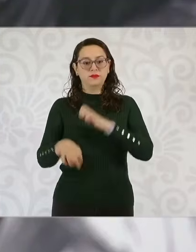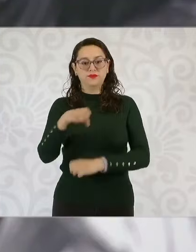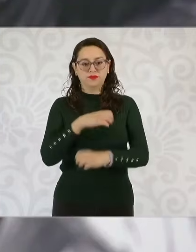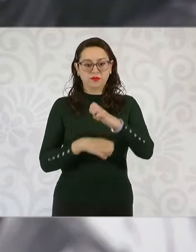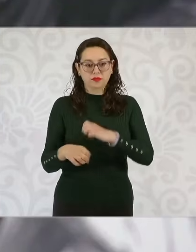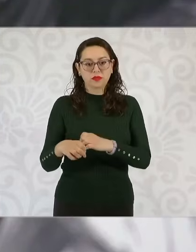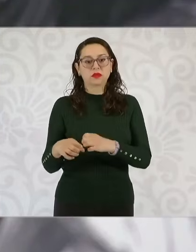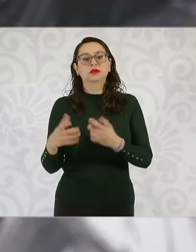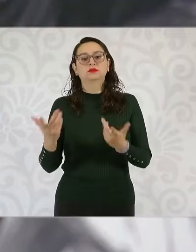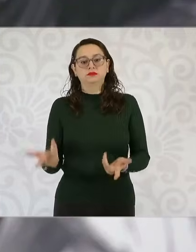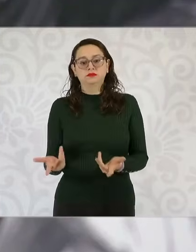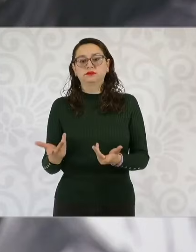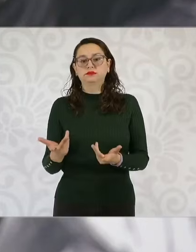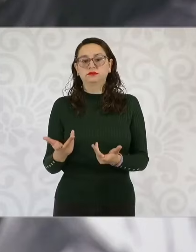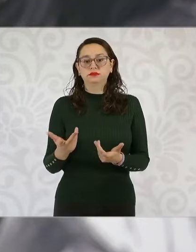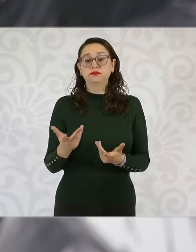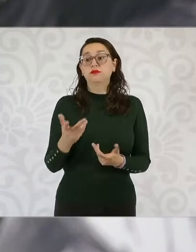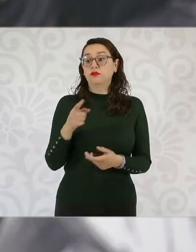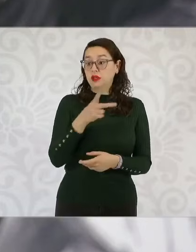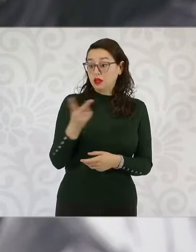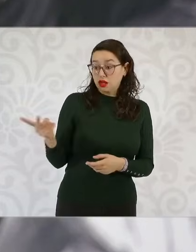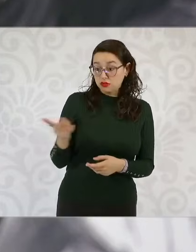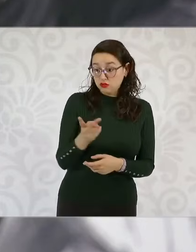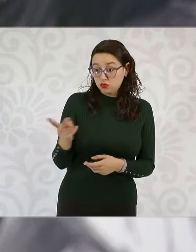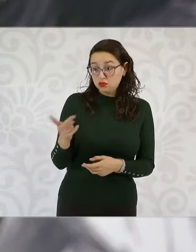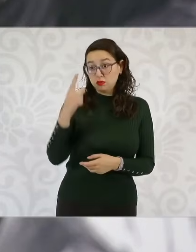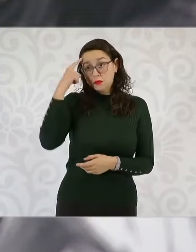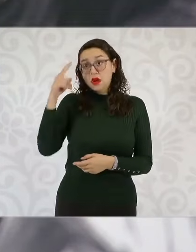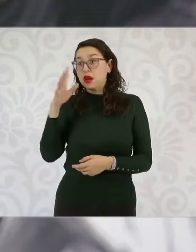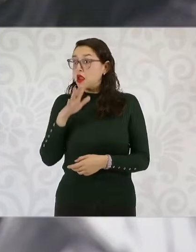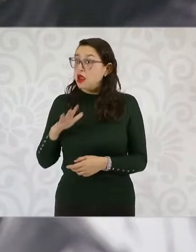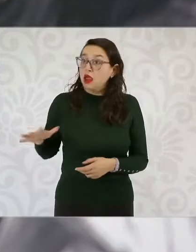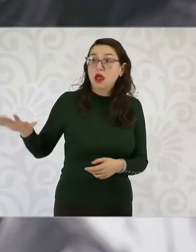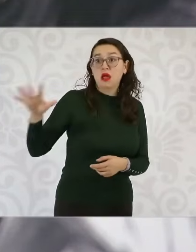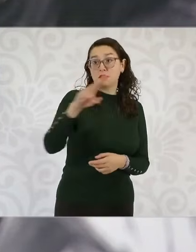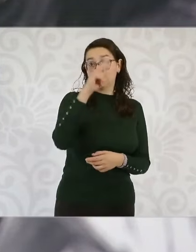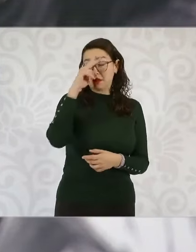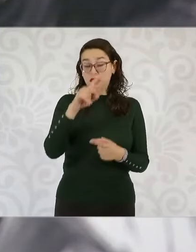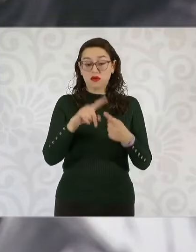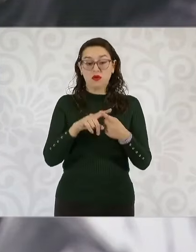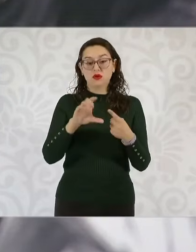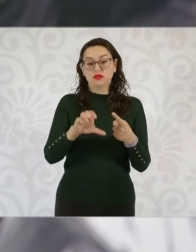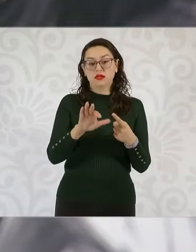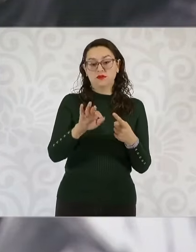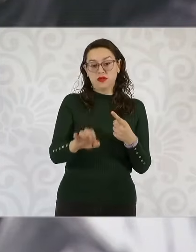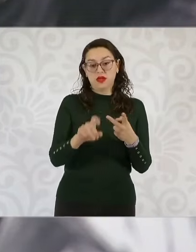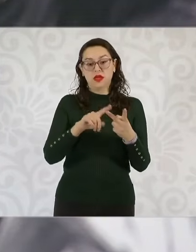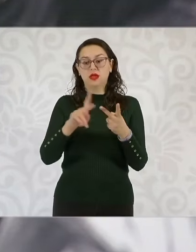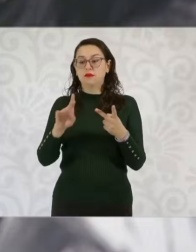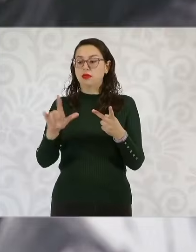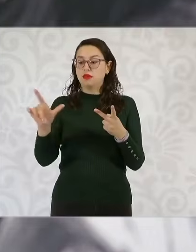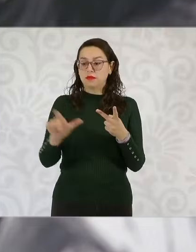de nuestras empresas las empresas de todos Pemex y CFE Asimismo se realizan cambios en